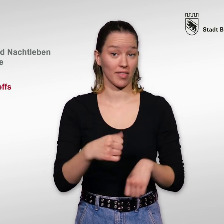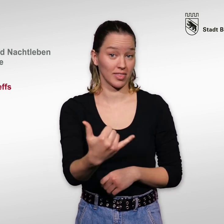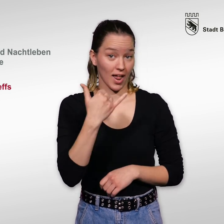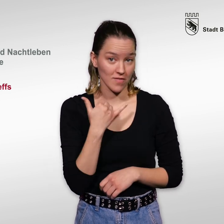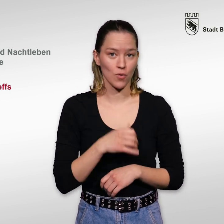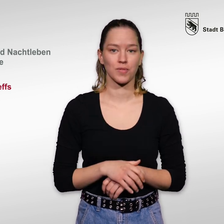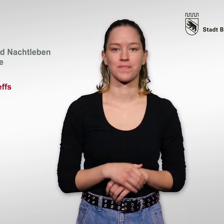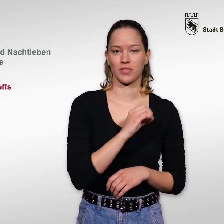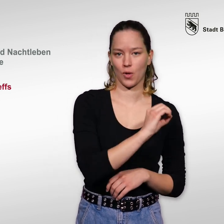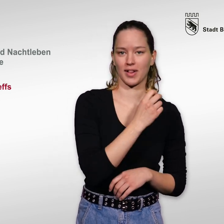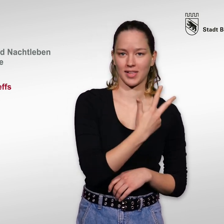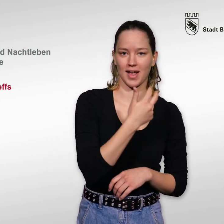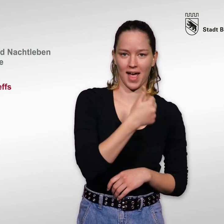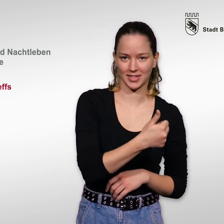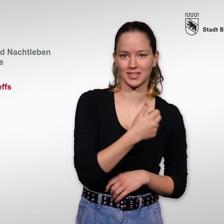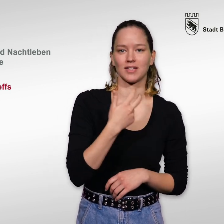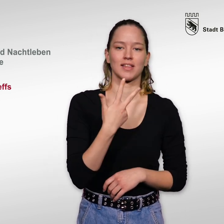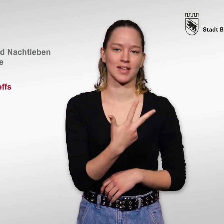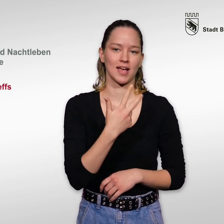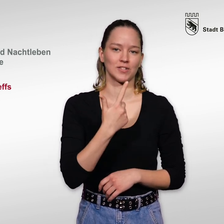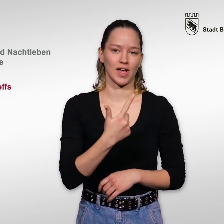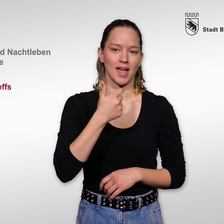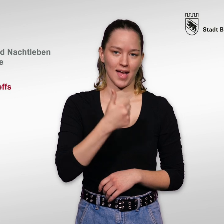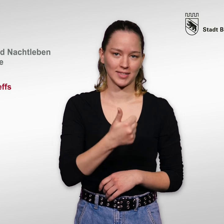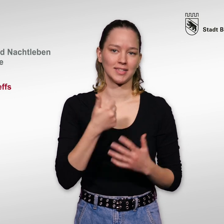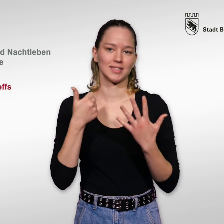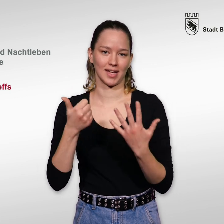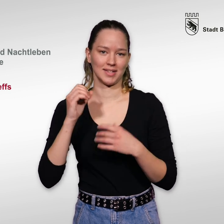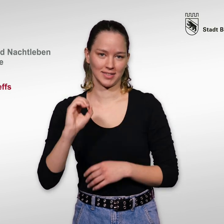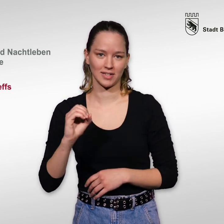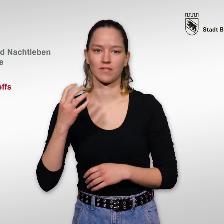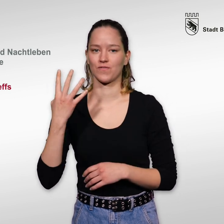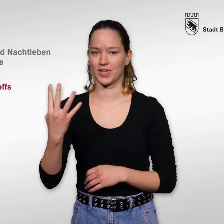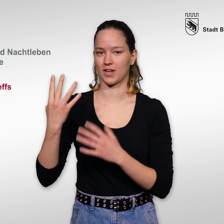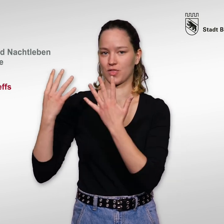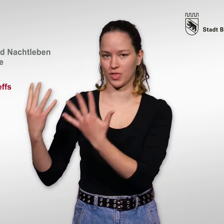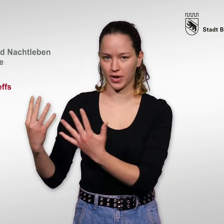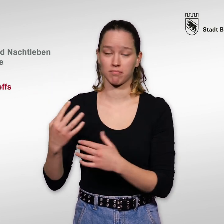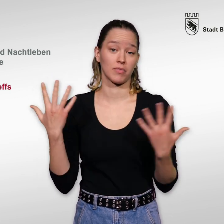Telefonisch erreichst du uns unter 031 321 60 49